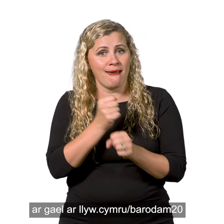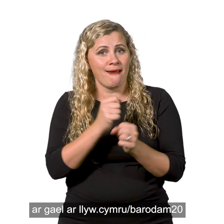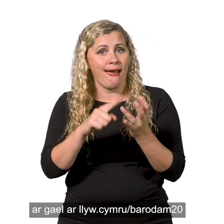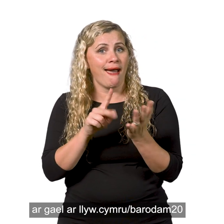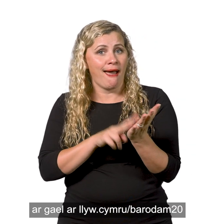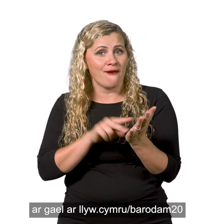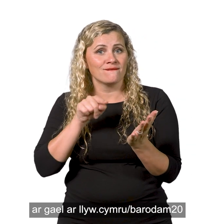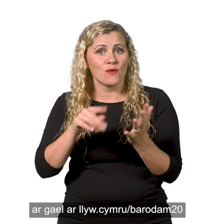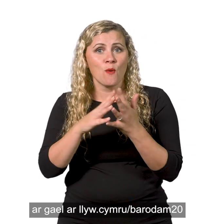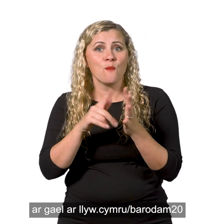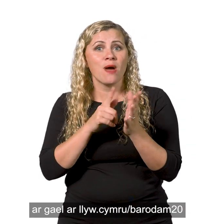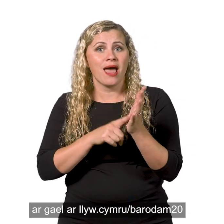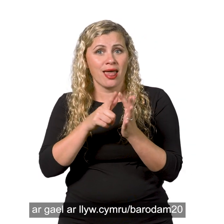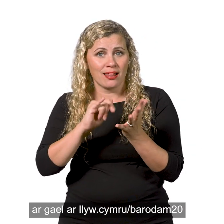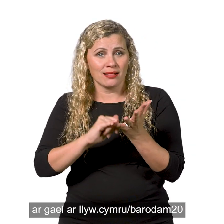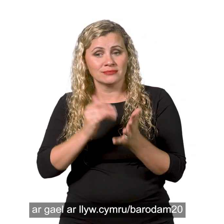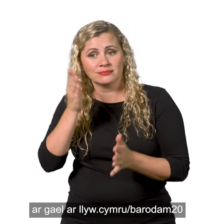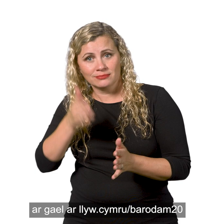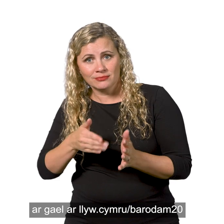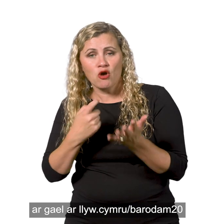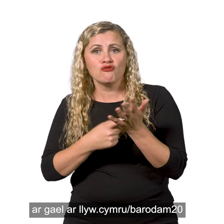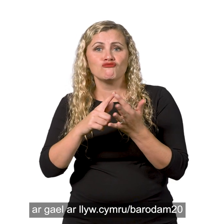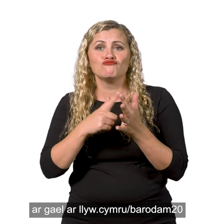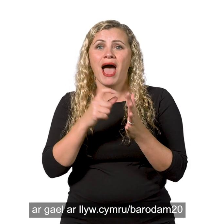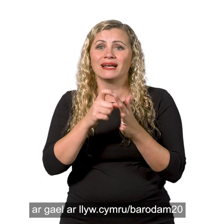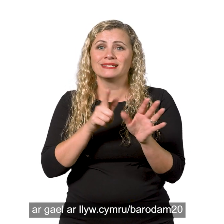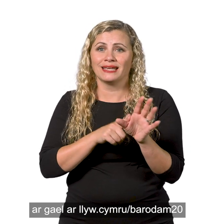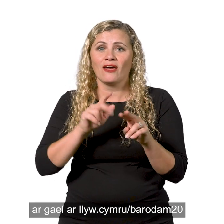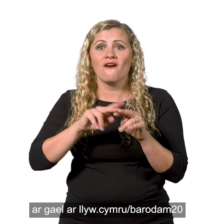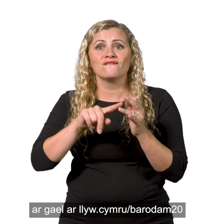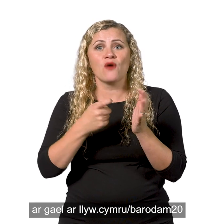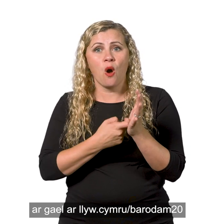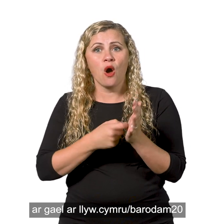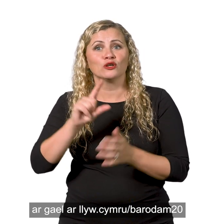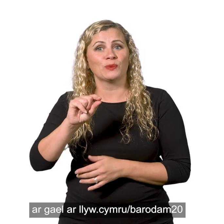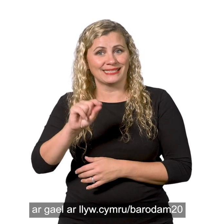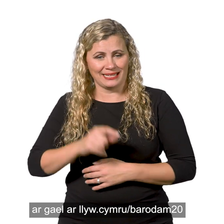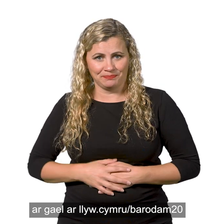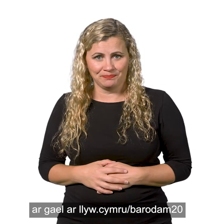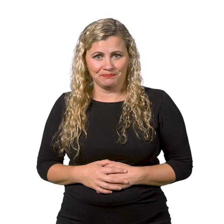ar gael ar llyw.cymru/barodam20